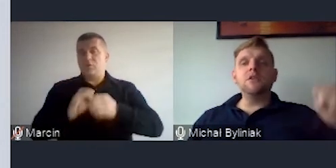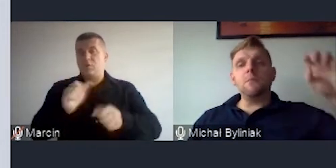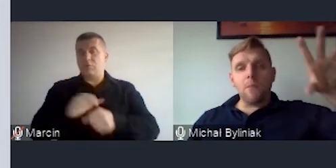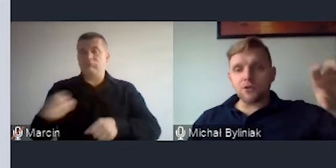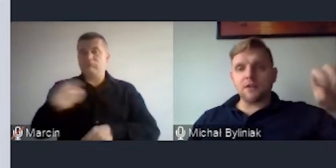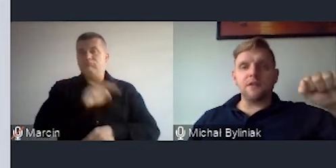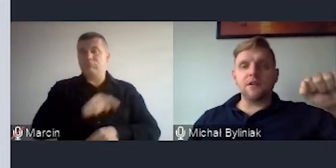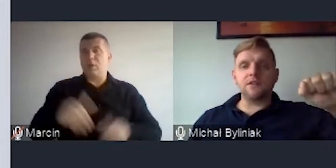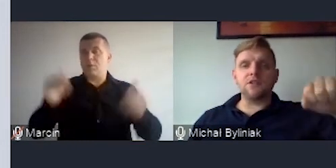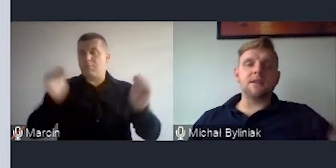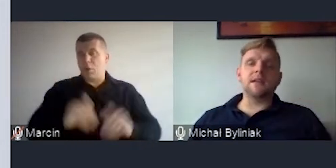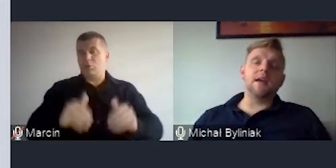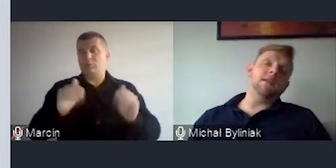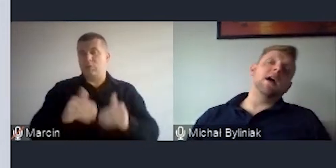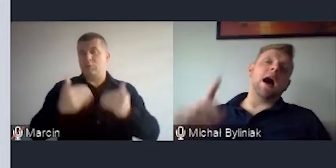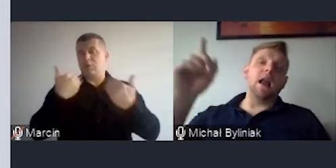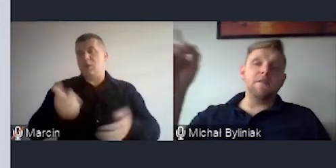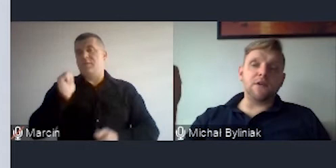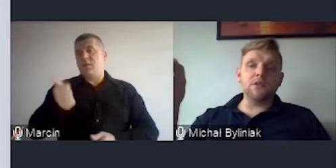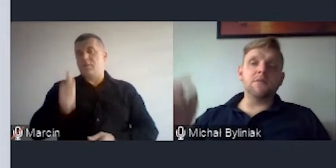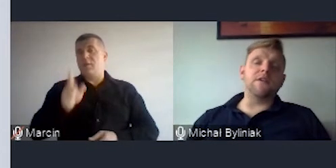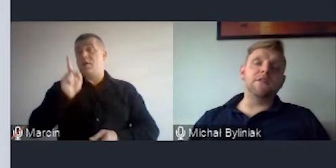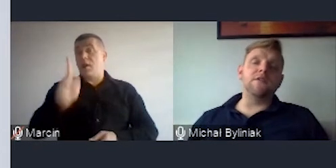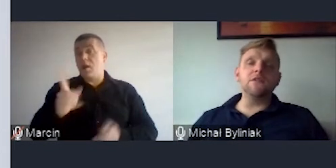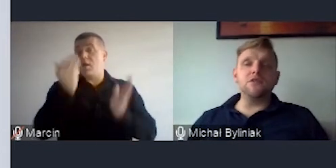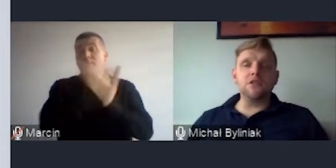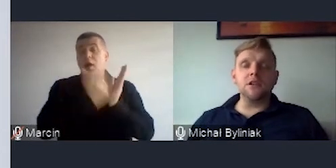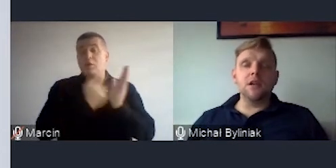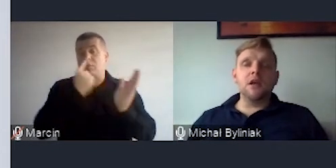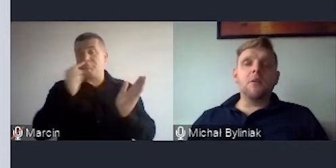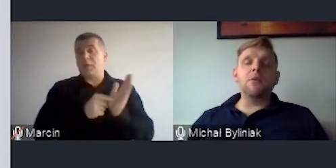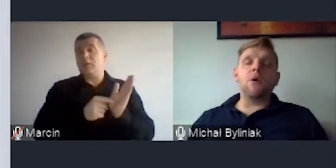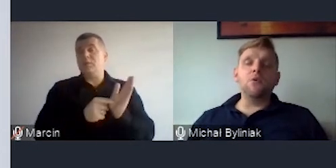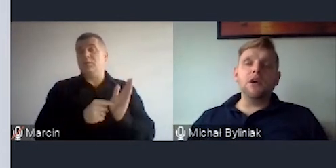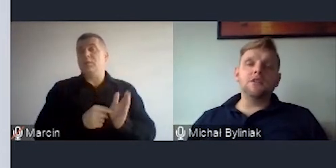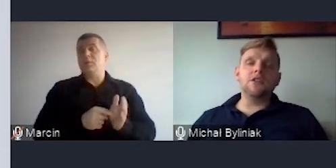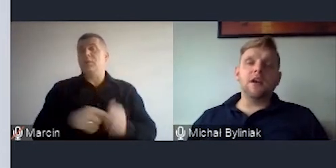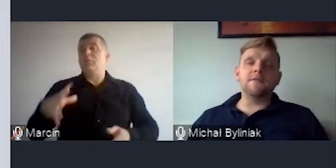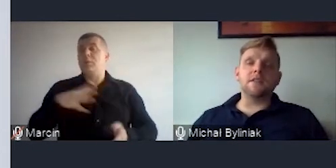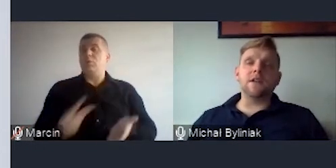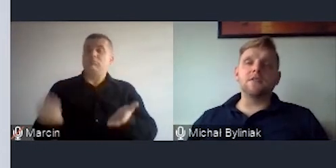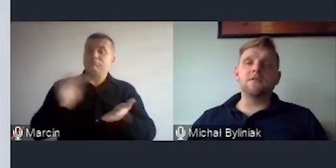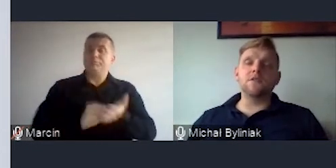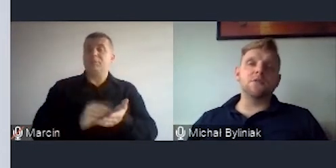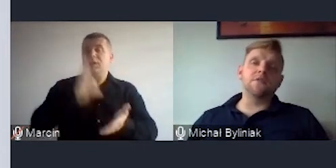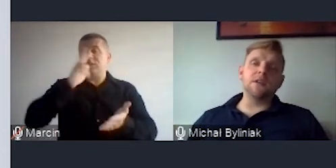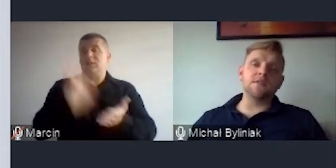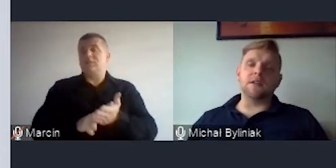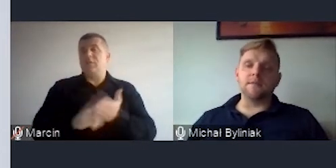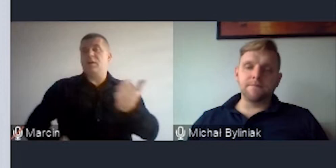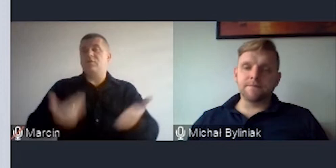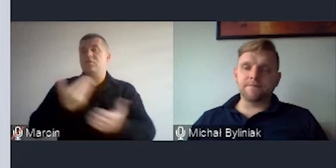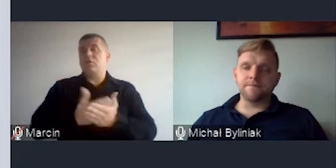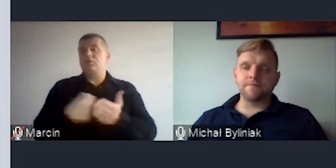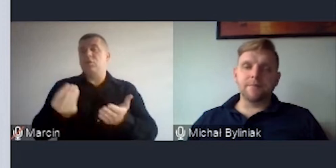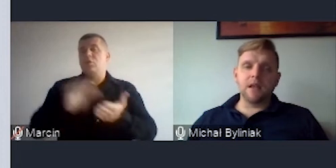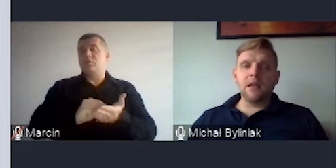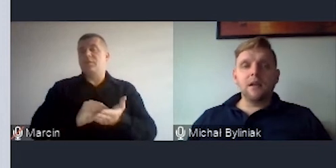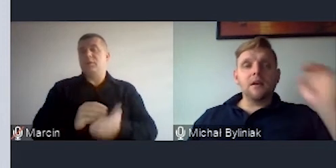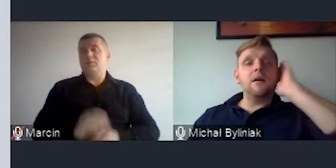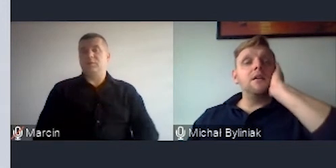Czyli można kwalifikować trzynastkę, ale warunkiem kwalifikowalności było ujęcie w zatwierdzonym wniosku o dofinansowanie.